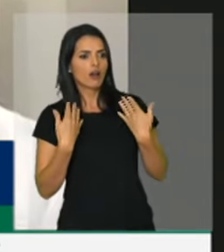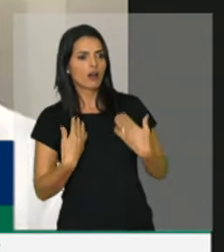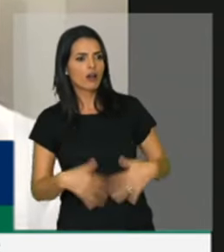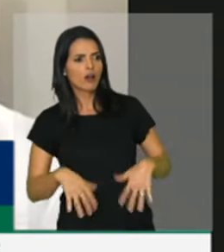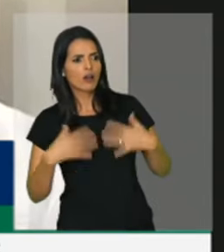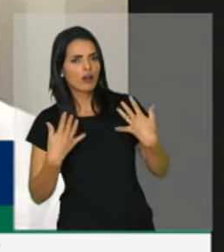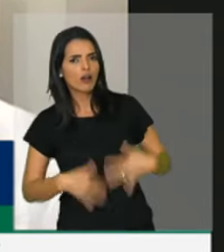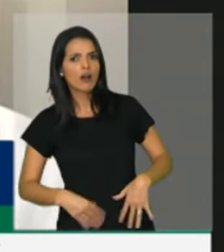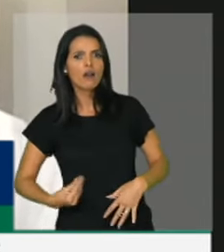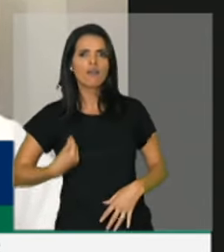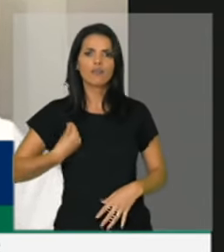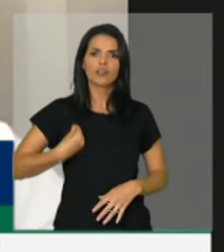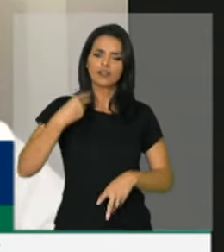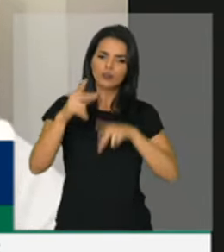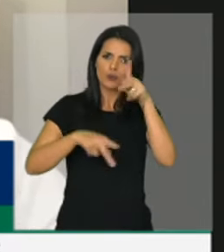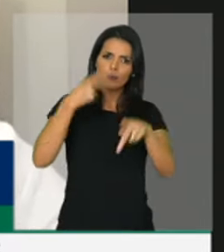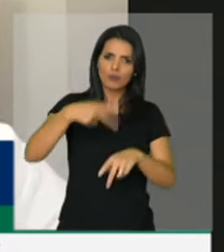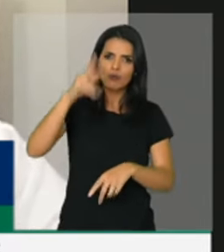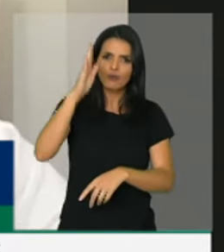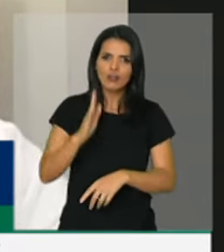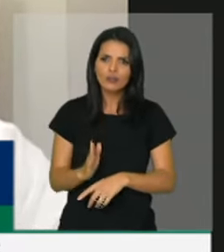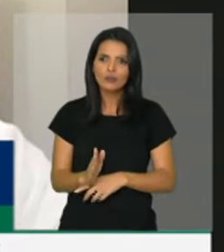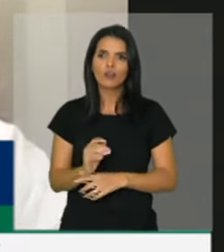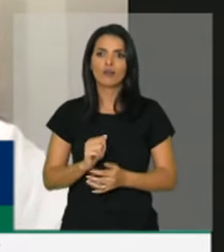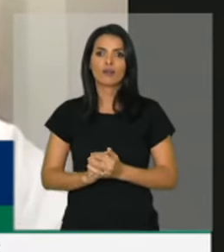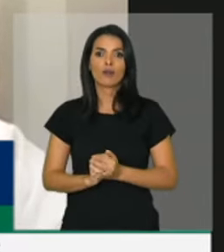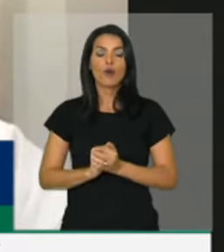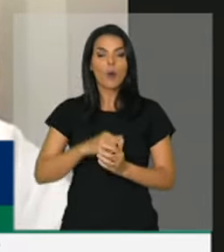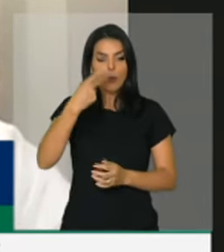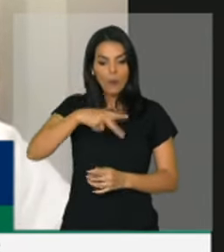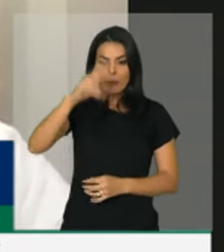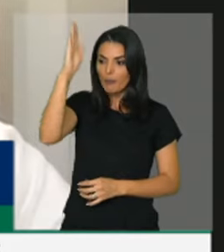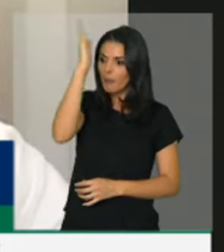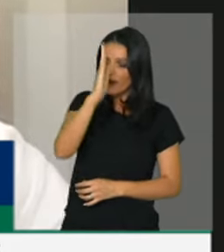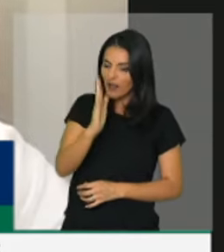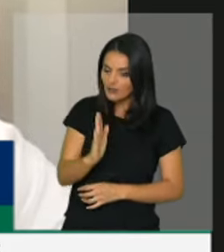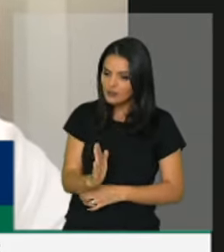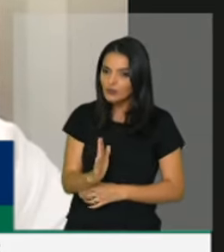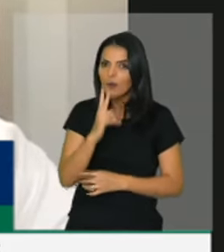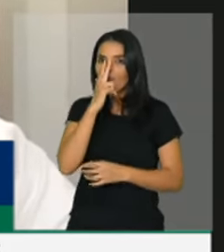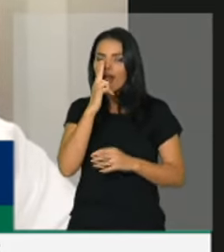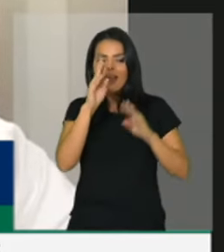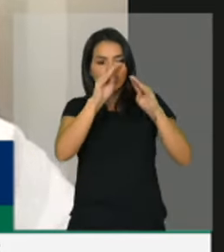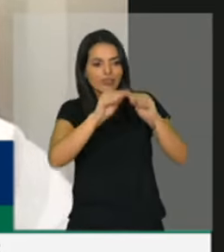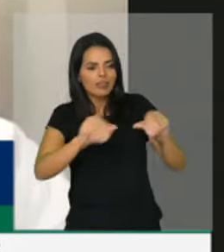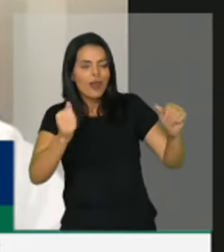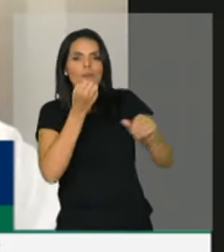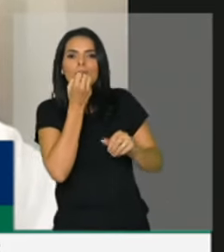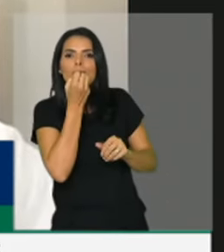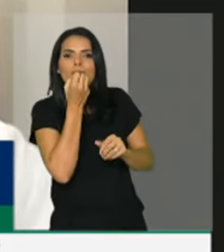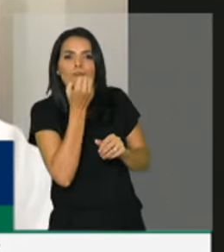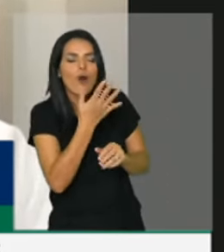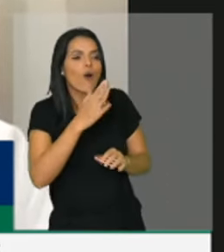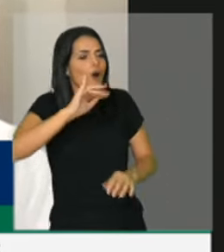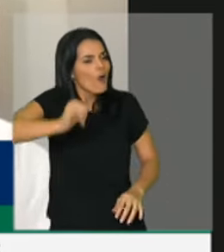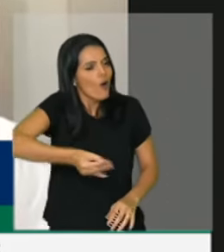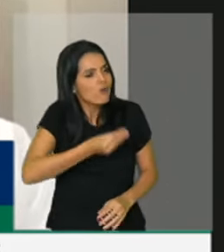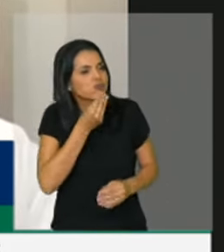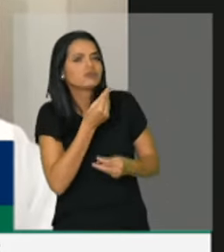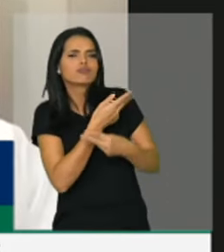BEM-AVENTURADA CONVERTEU-SE EM IMENSO NECROTÉRIO E A DESSE ESPERANÇA INVADIU MENTES E CORAÇÕES EXAURIDOS DIANTE DA INÉPCIA E DA TRUCULÊNCIA,